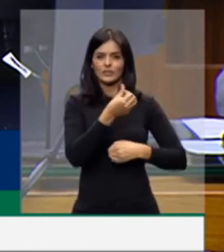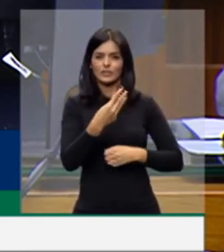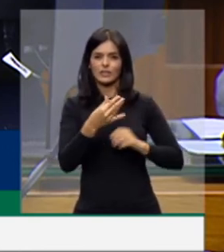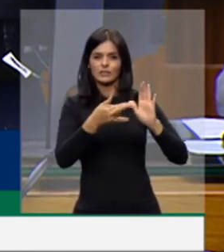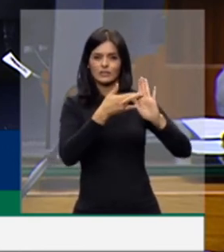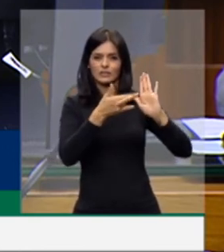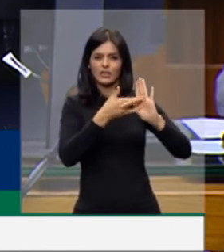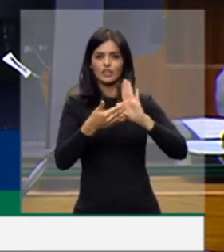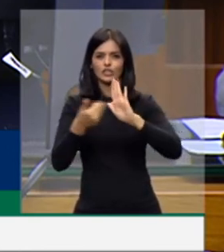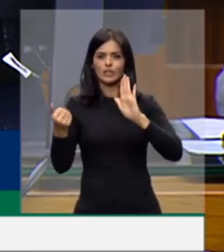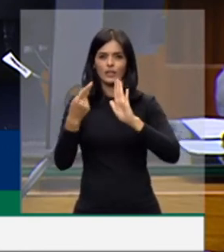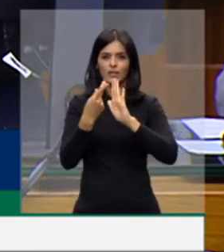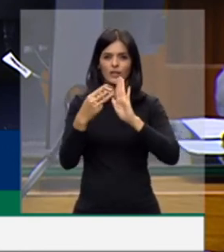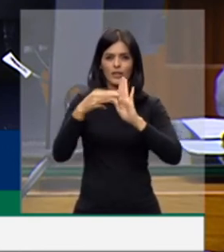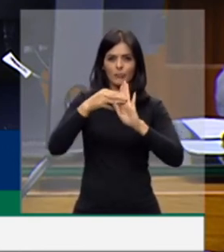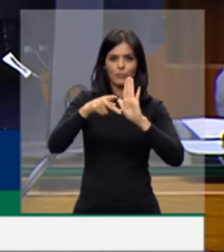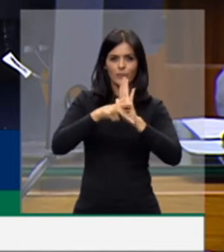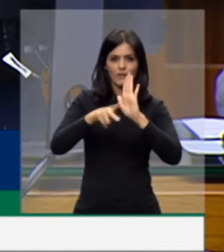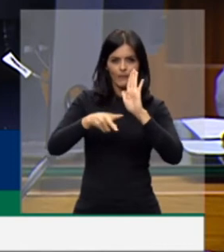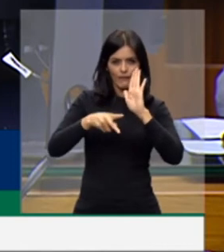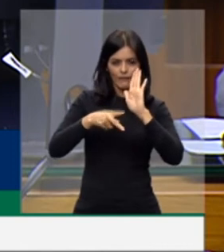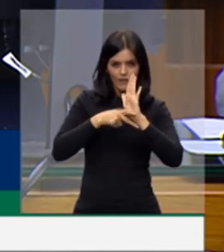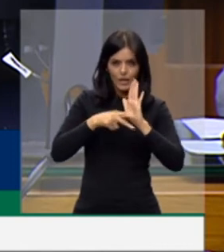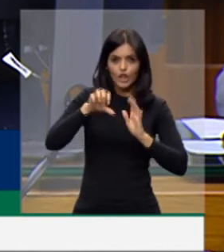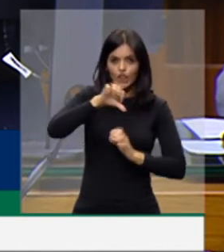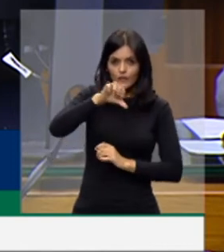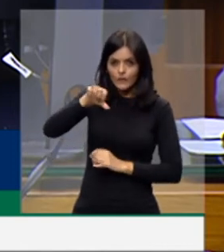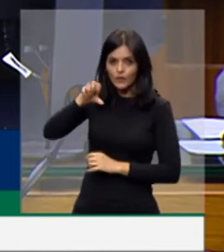PARÁGRAFO ÚNICO, INCISO SEGUNDO, ALÍNEA C, DO ARTIGO 83 DO REGIMENTO INTERNO, A